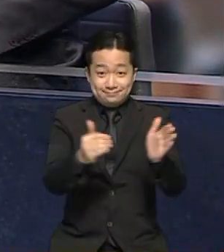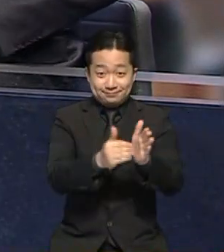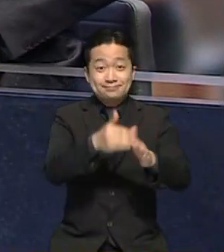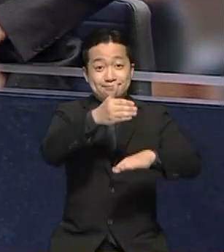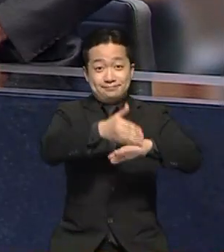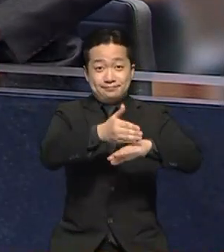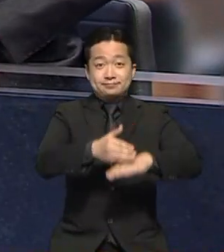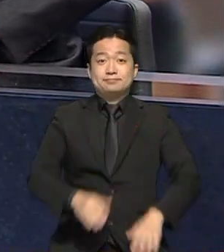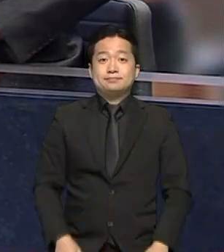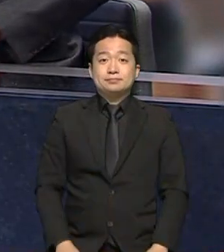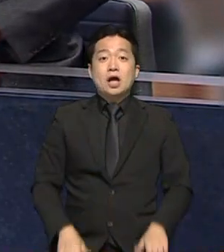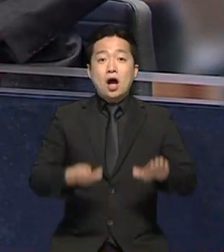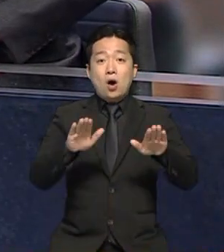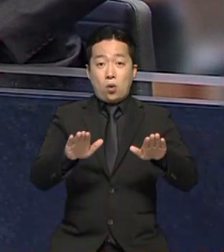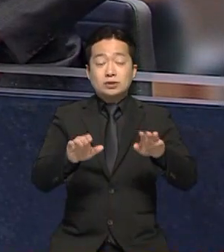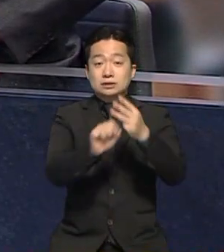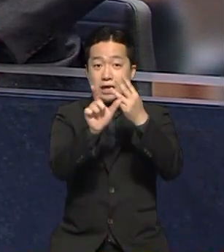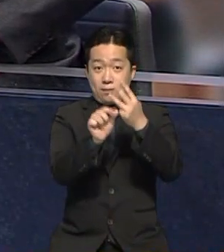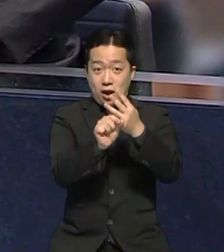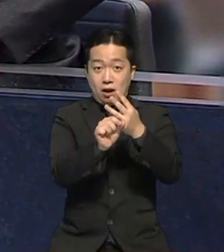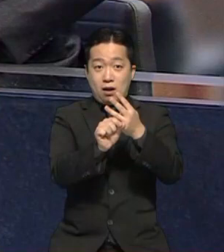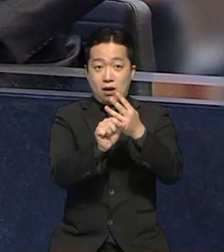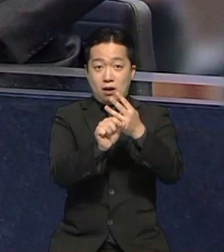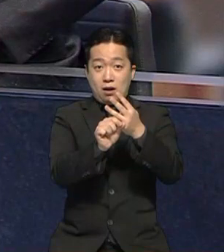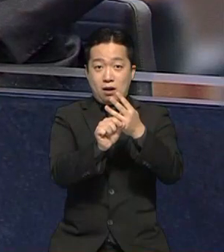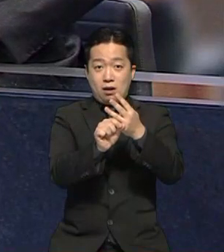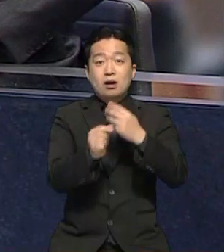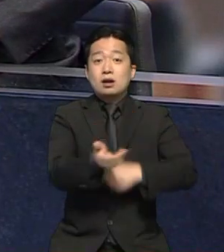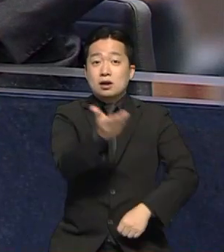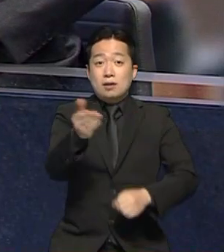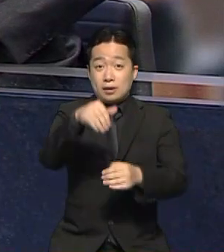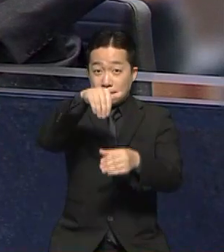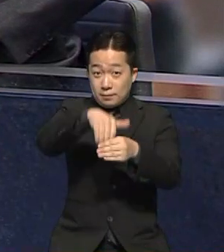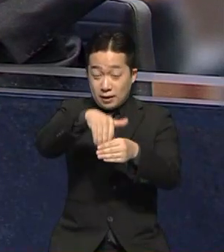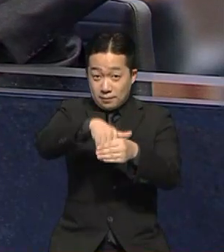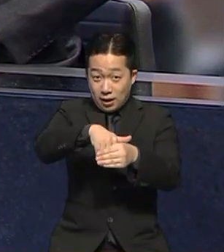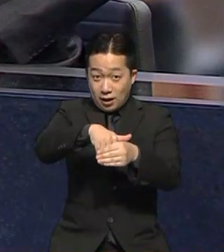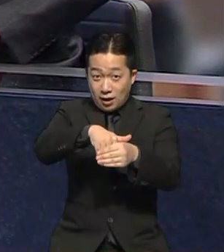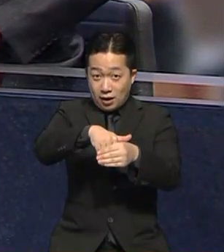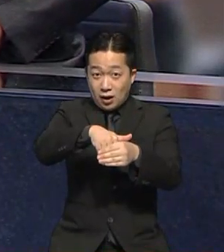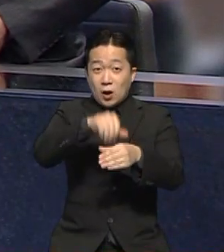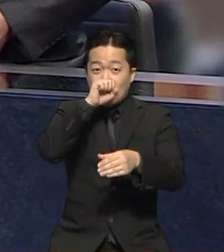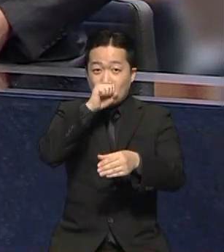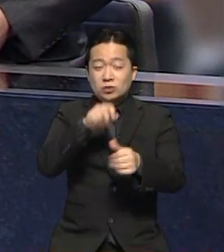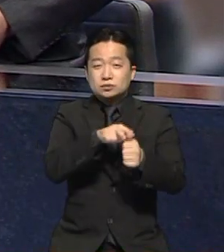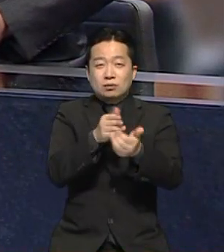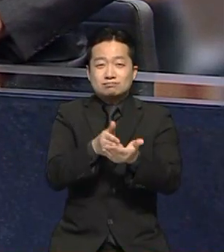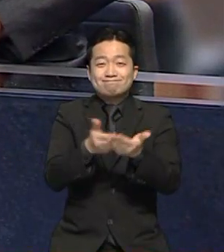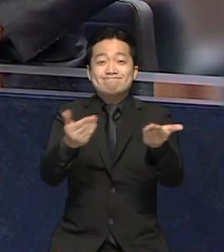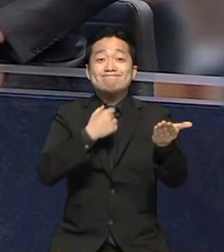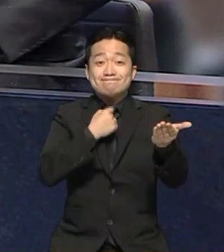오는 3월, 오는 3월 여러분께서 선택하시는 데 유용한 시간이 됐기를 바라고요.